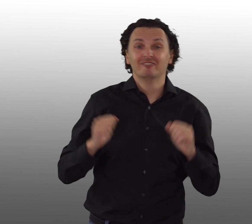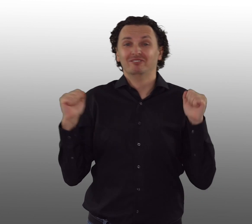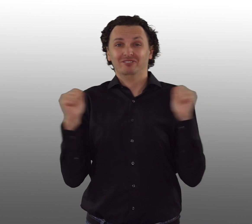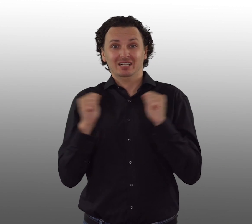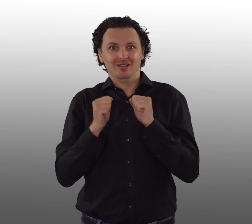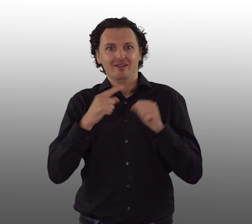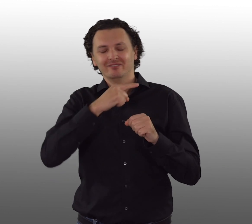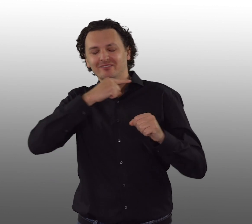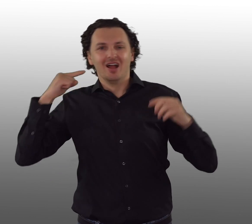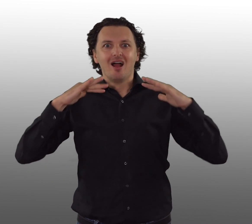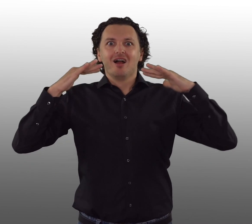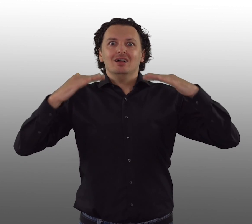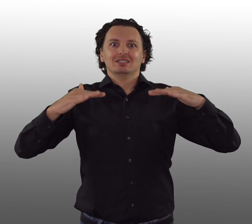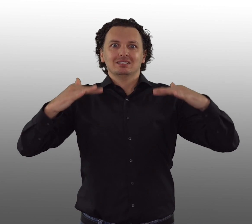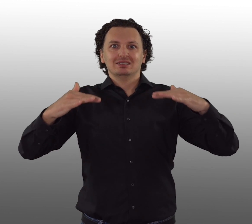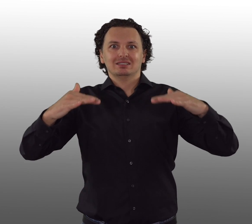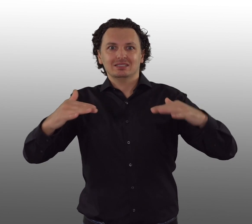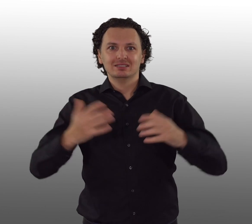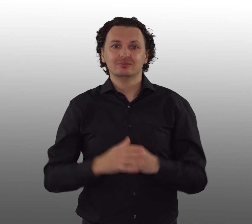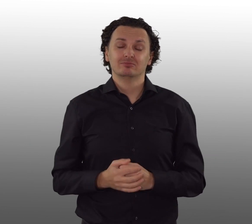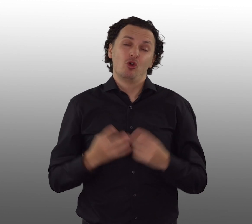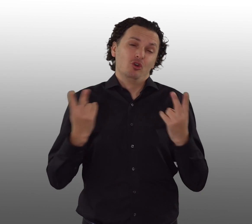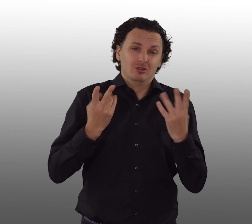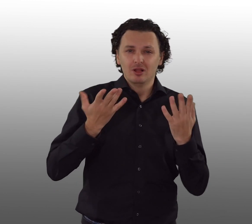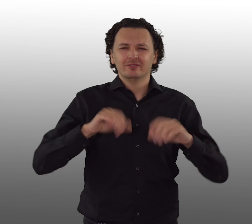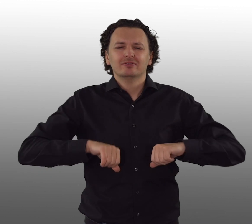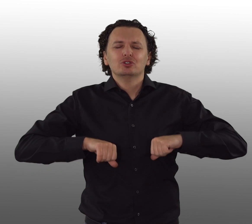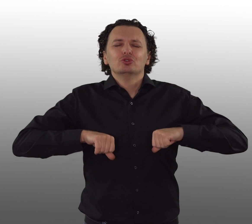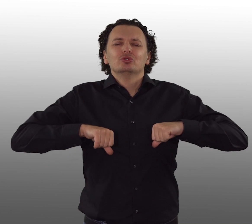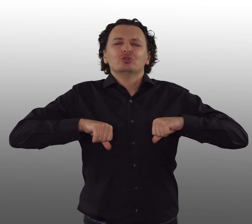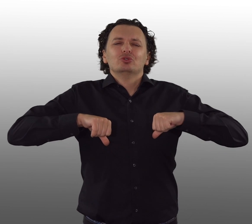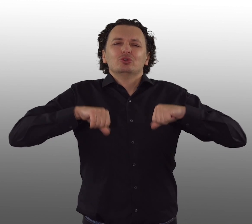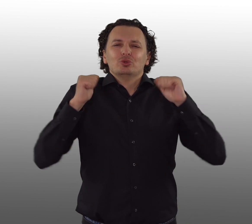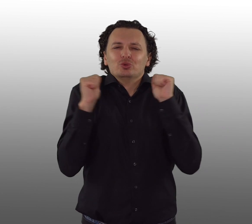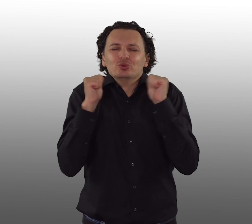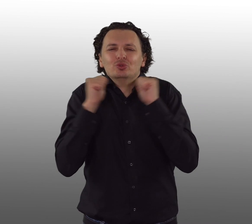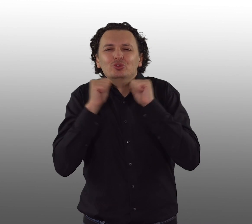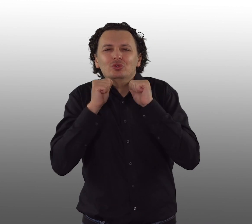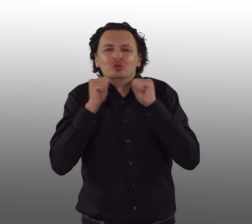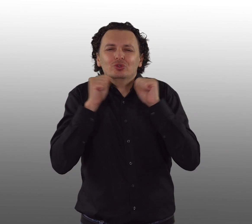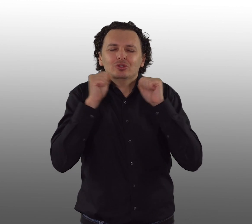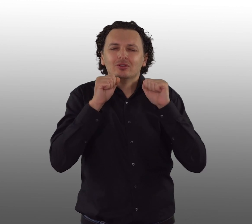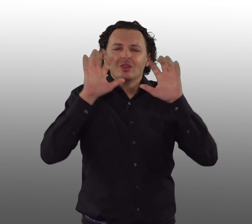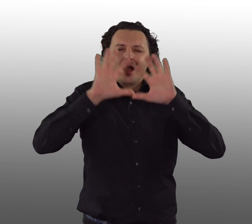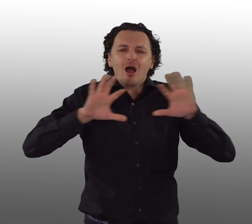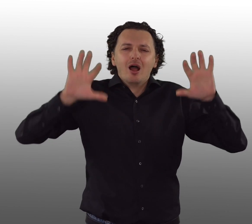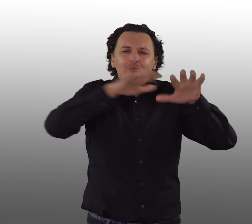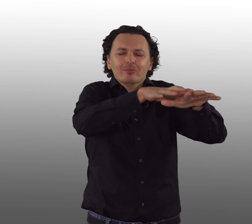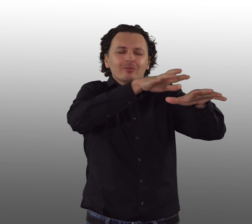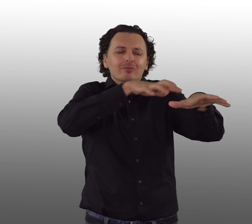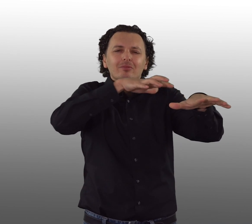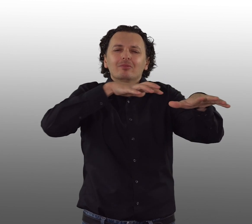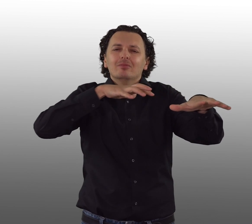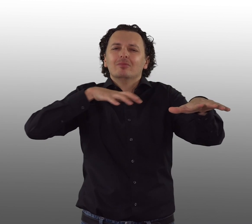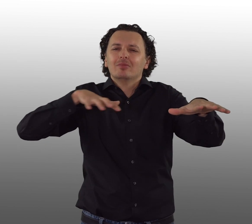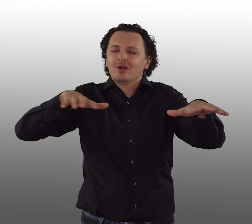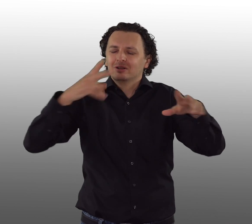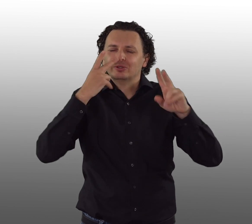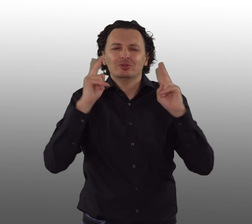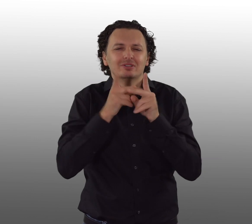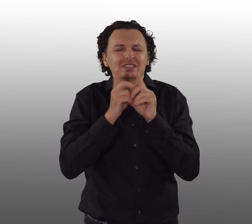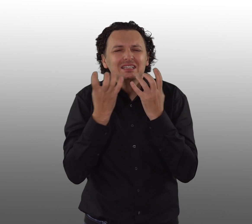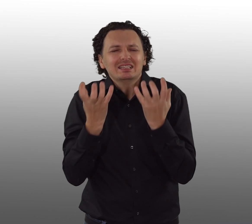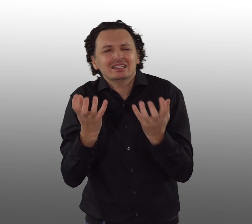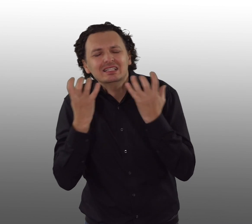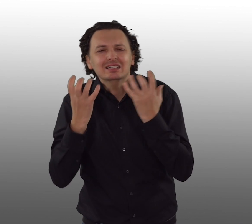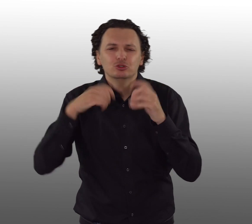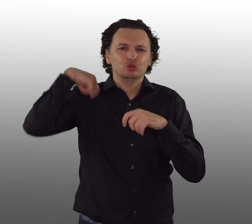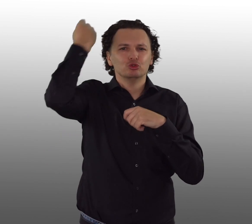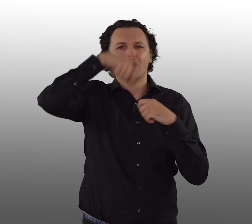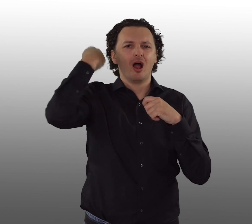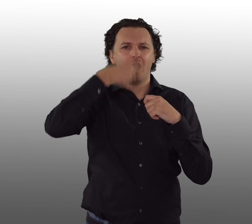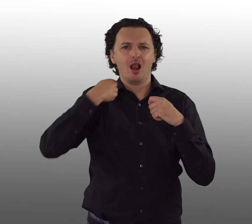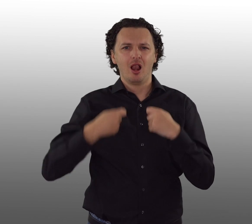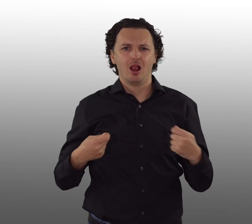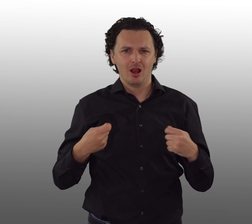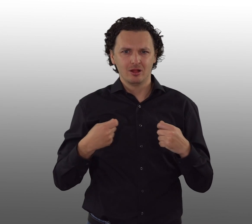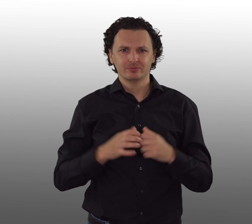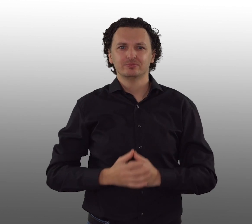Oder sie hüllt sich in den kühlen Morgenstunden in einen dicht gewebten Schal aus Nebel.